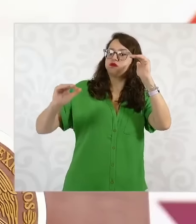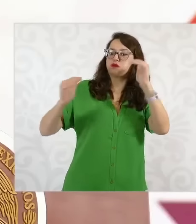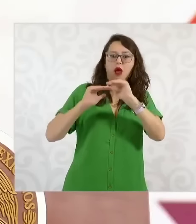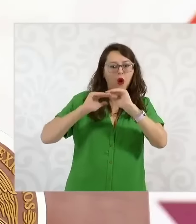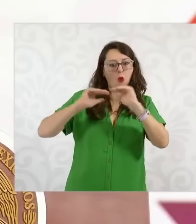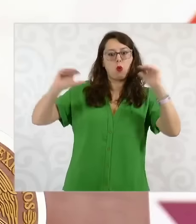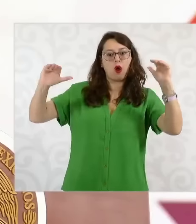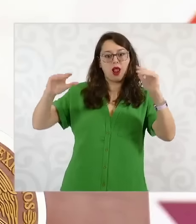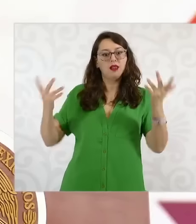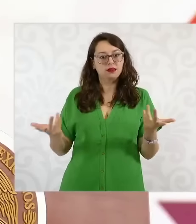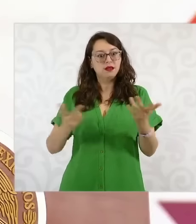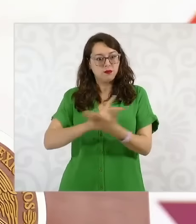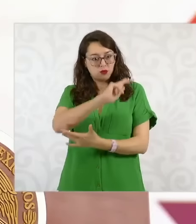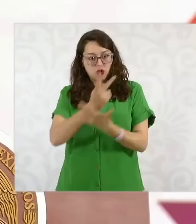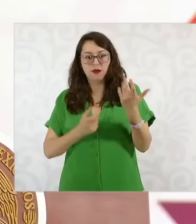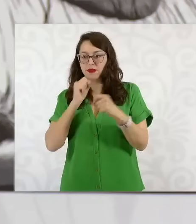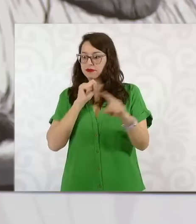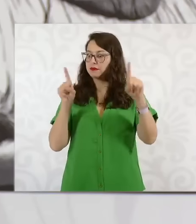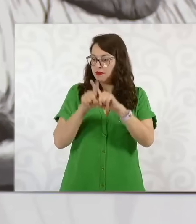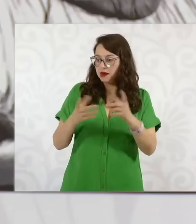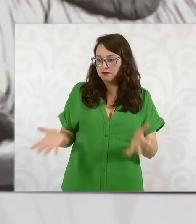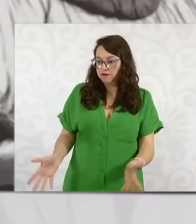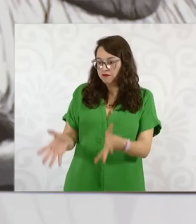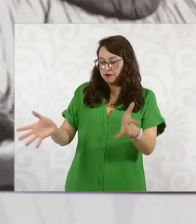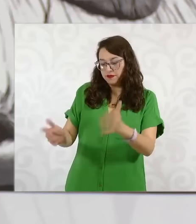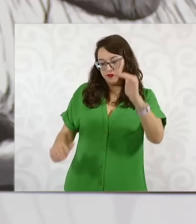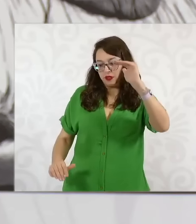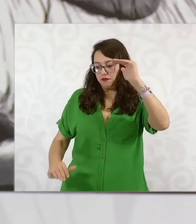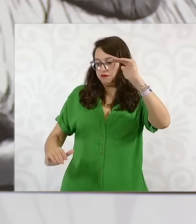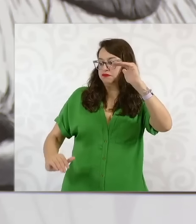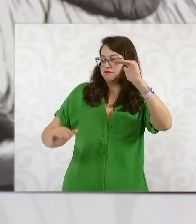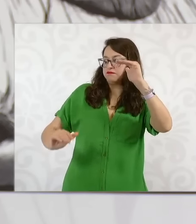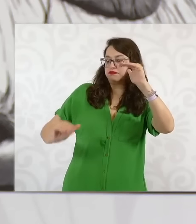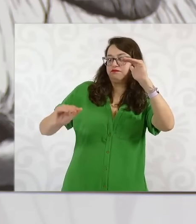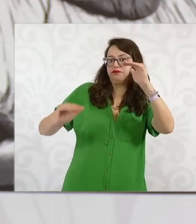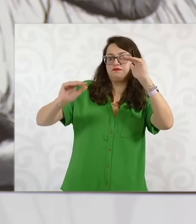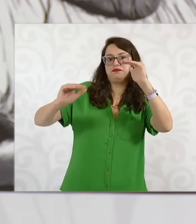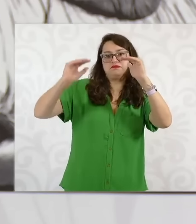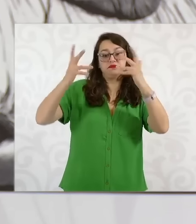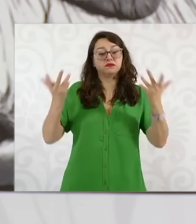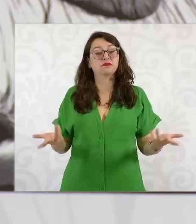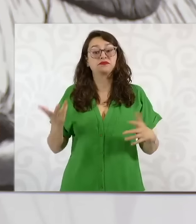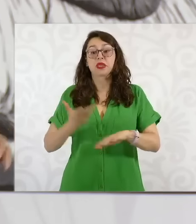hay distribución de la riqueza. Porque antes solamente se veía el crecimiento del PIB,